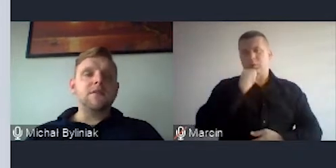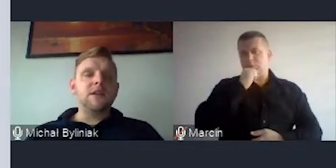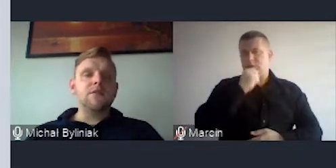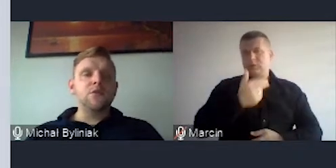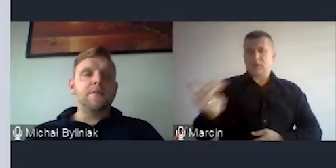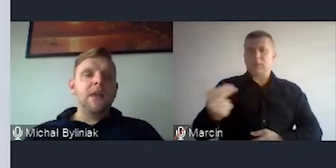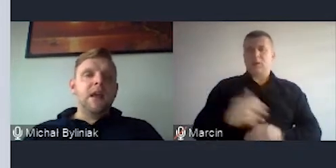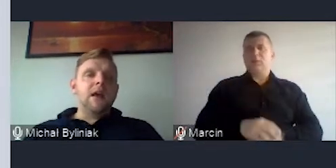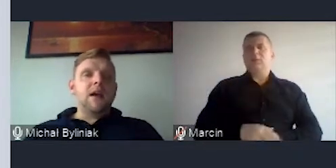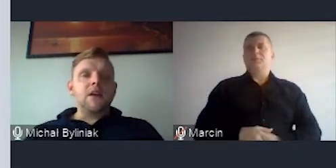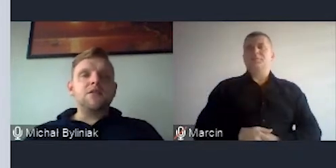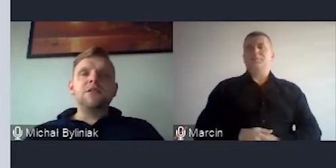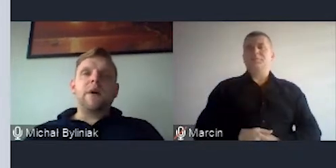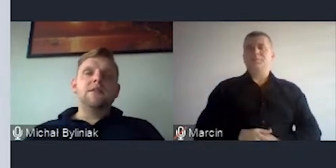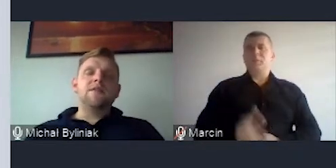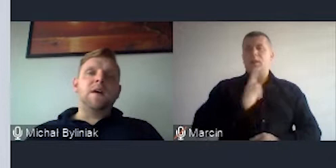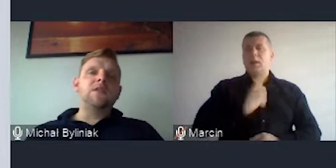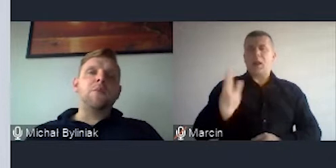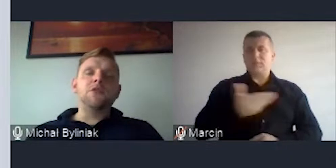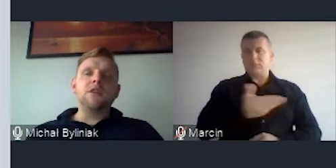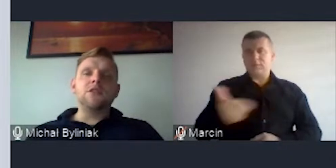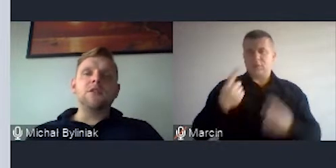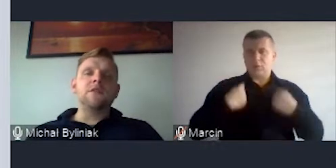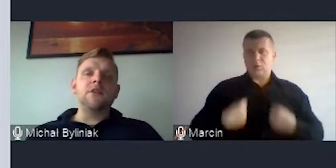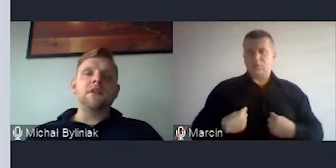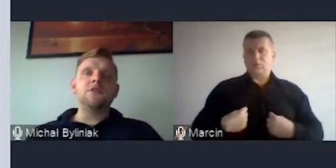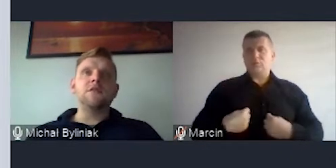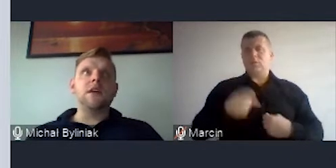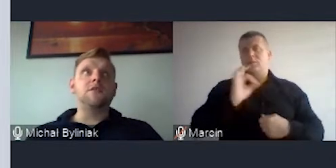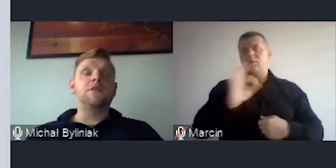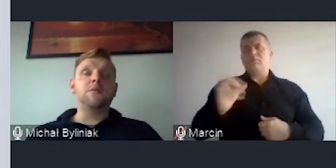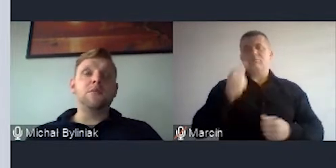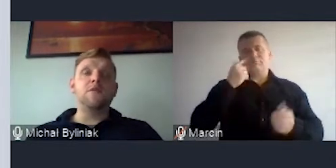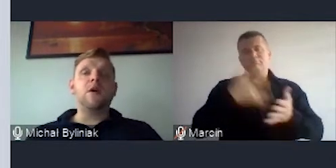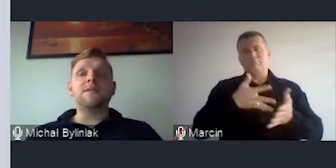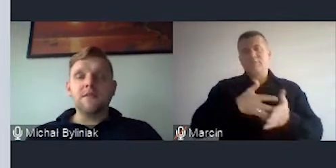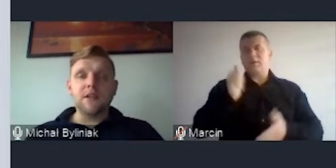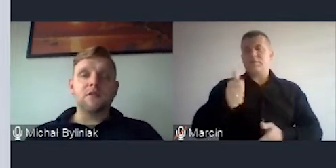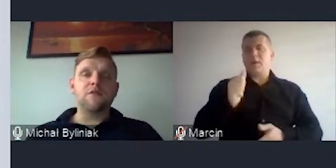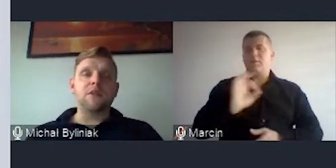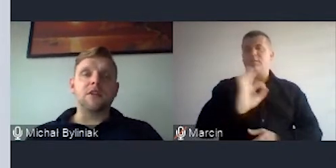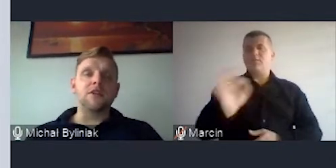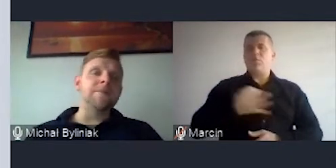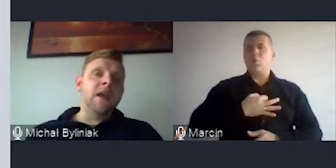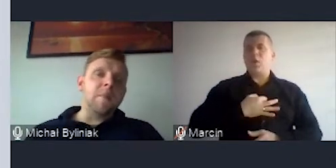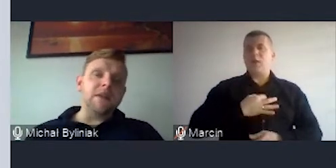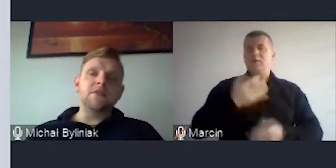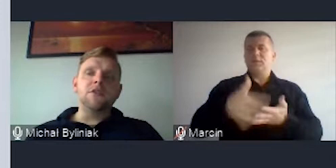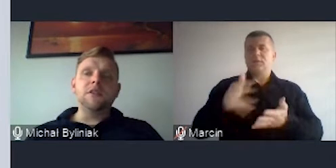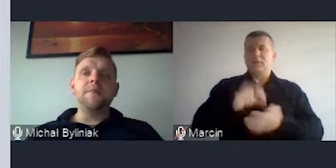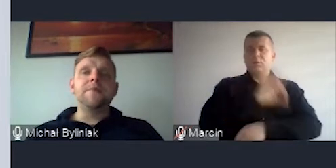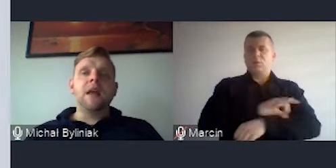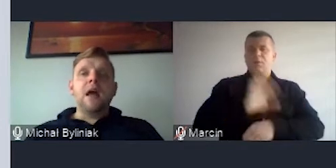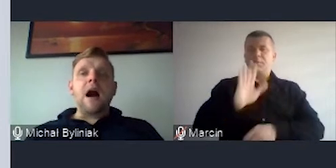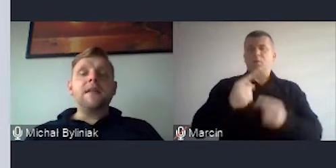Z tego względu każdy z Państwa to podejście do kwalifikowalności wydatków na poziomie własnych wydatków w projekcie ma nieco inne,